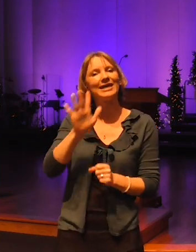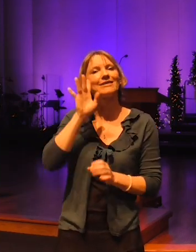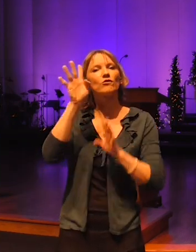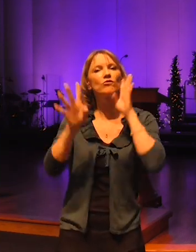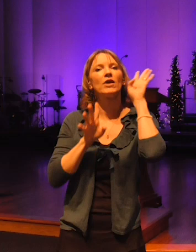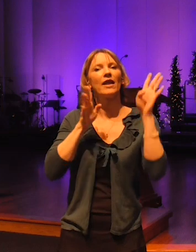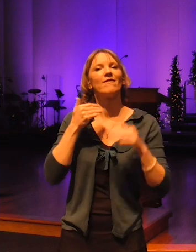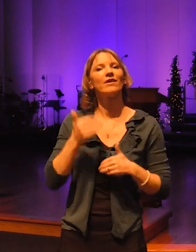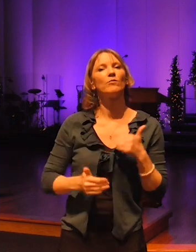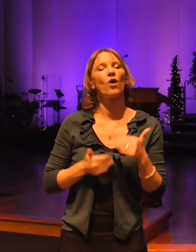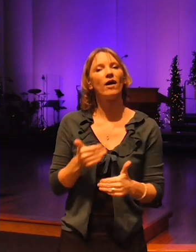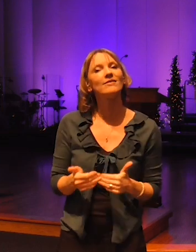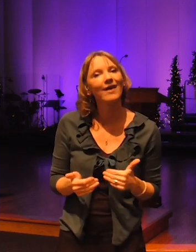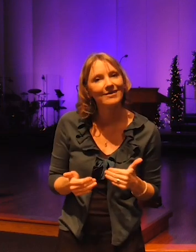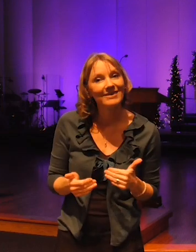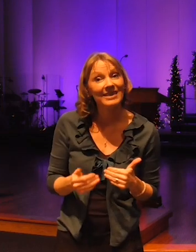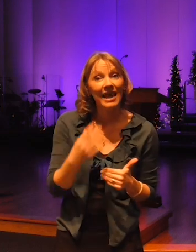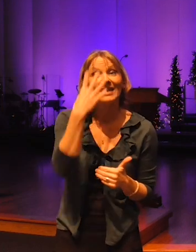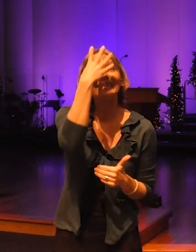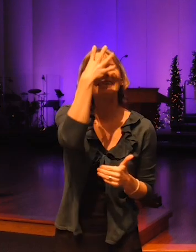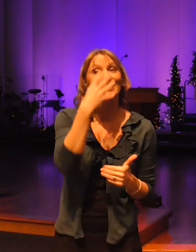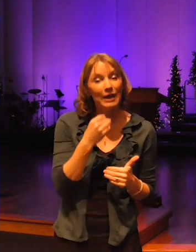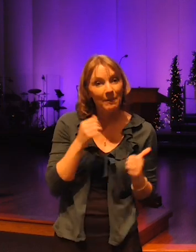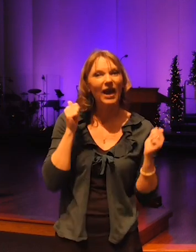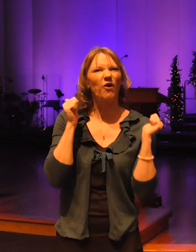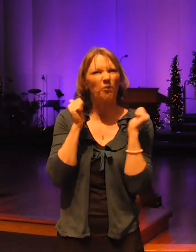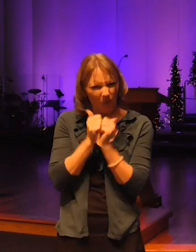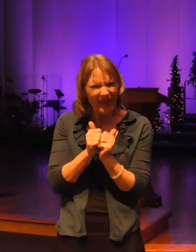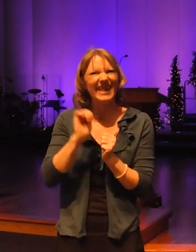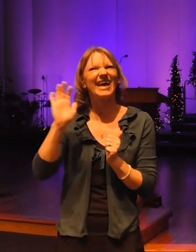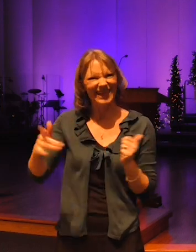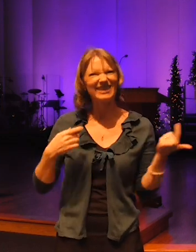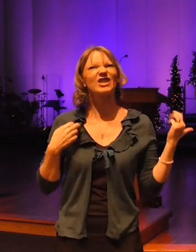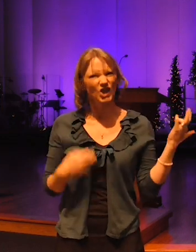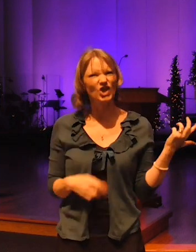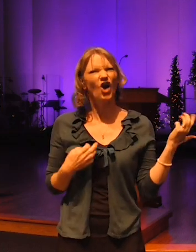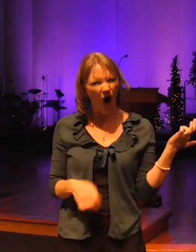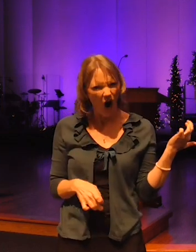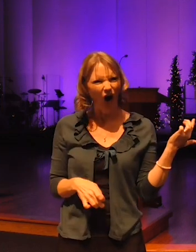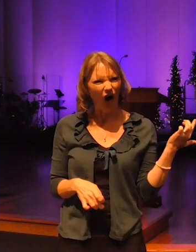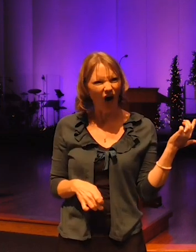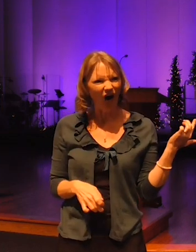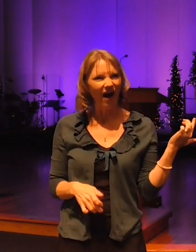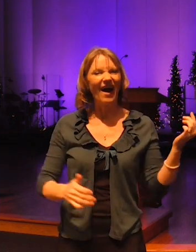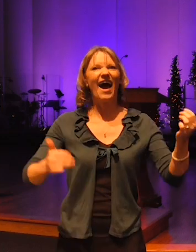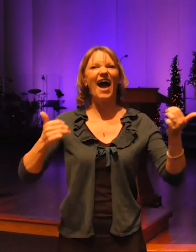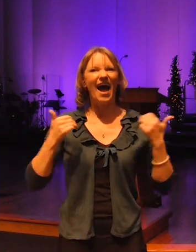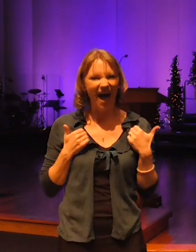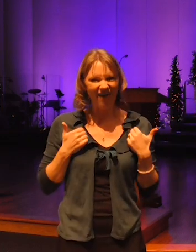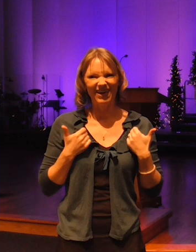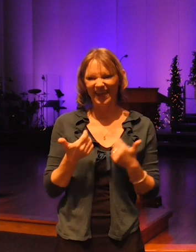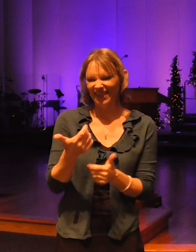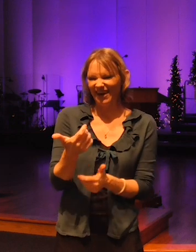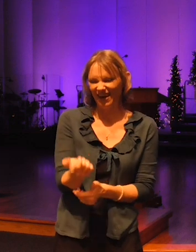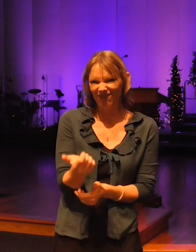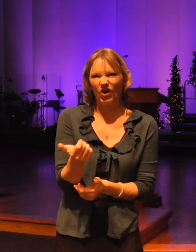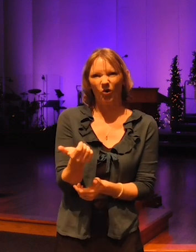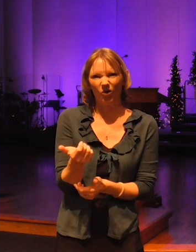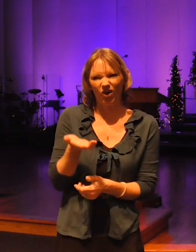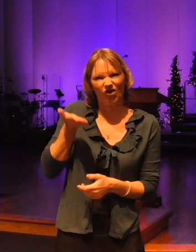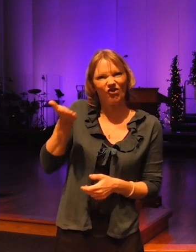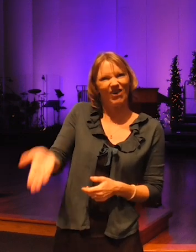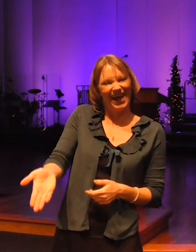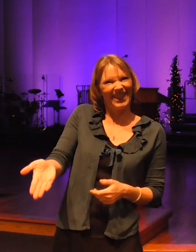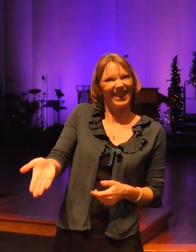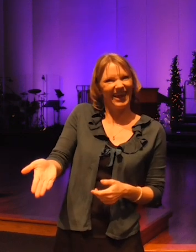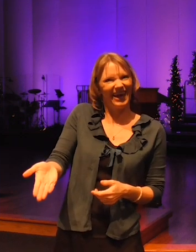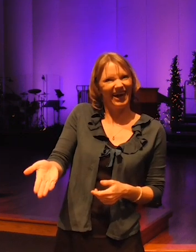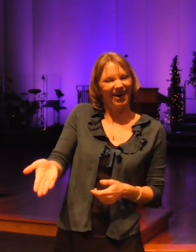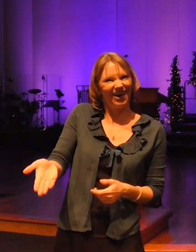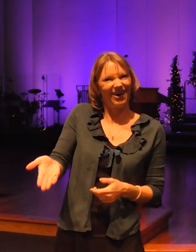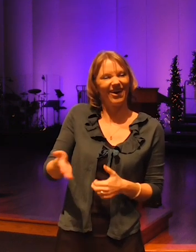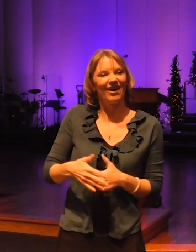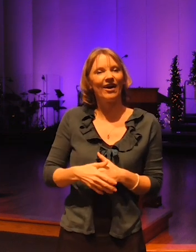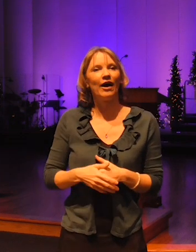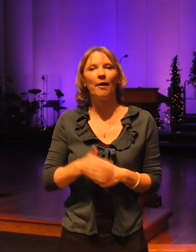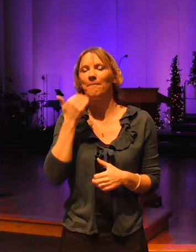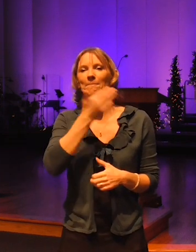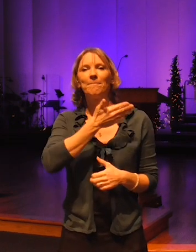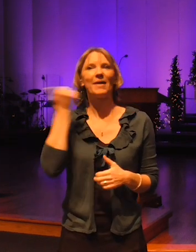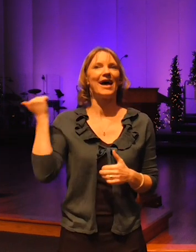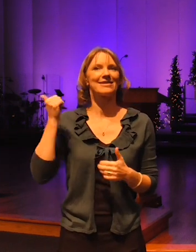durmiendo con su guitarra, teniendo la grabadora ahí mismo, los mejores creadores de canciones permanecen comprometidos.